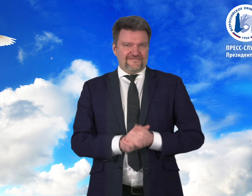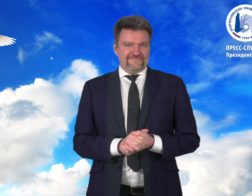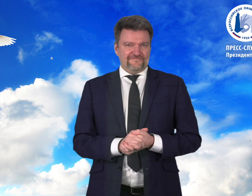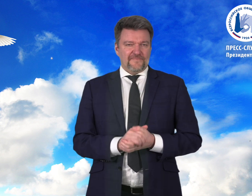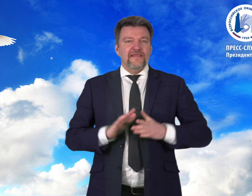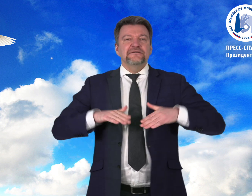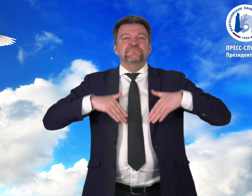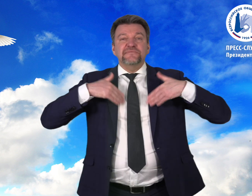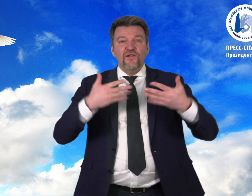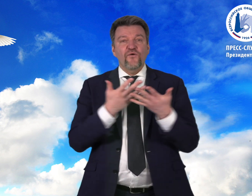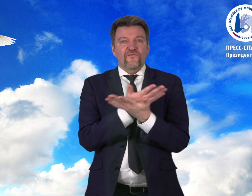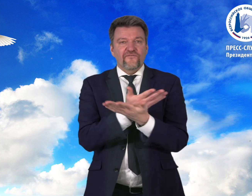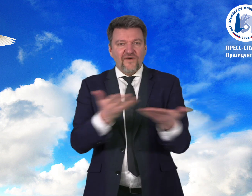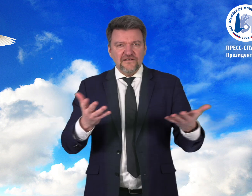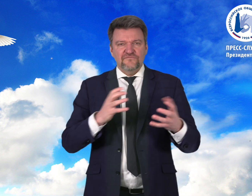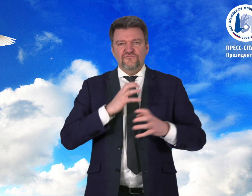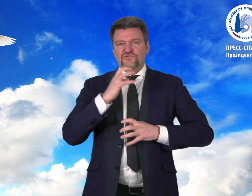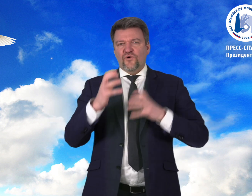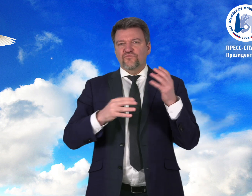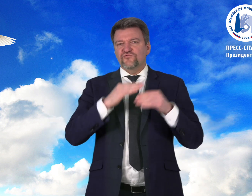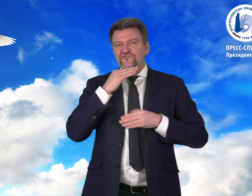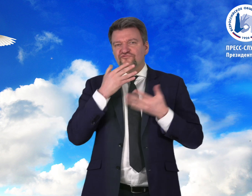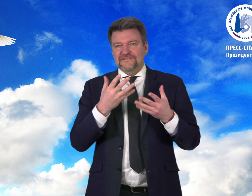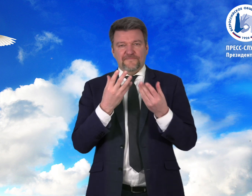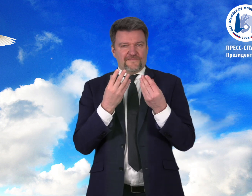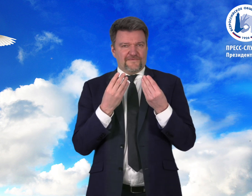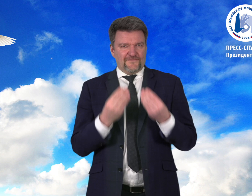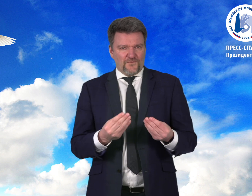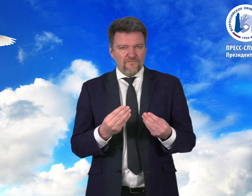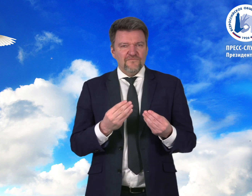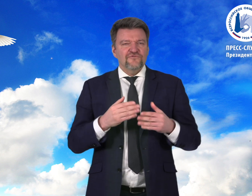Поздравляю вас с Международным женским днем и